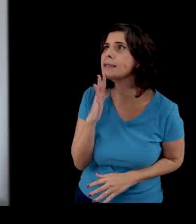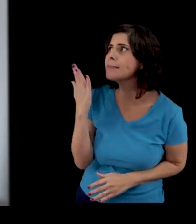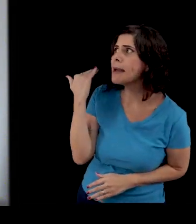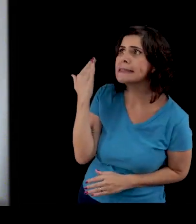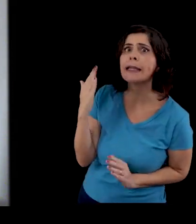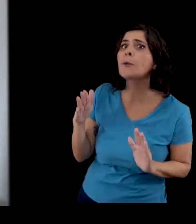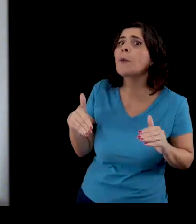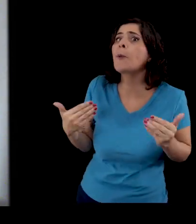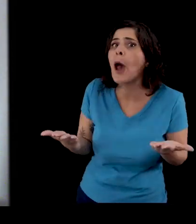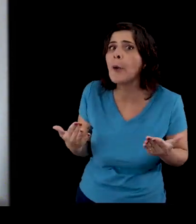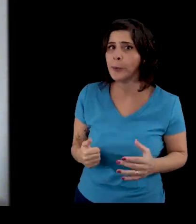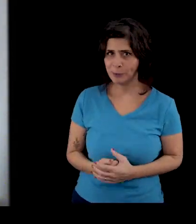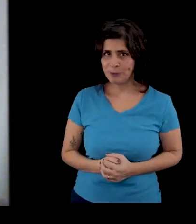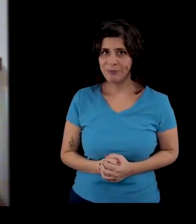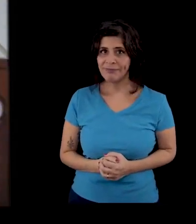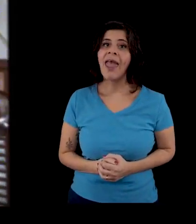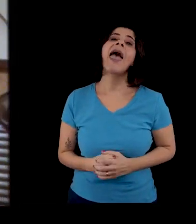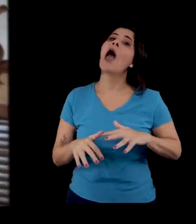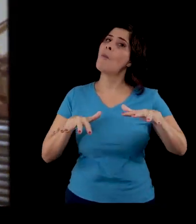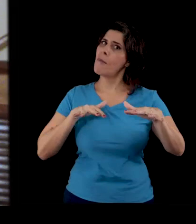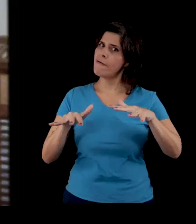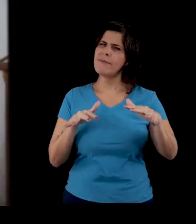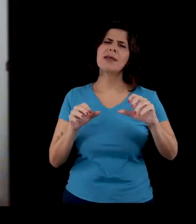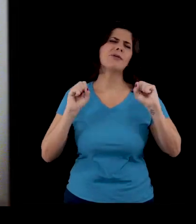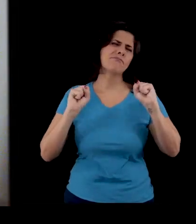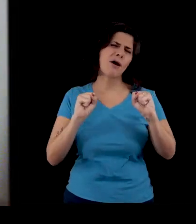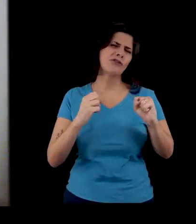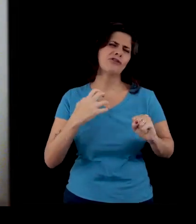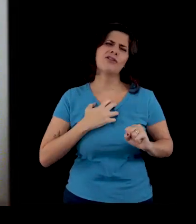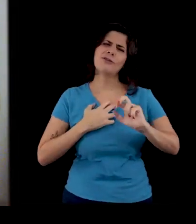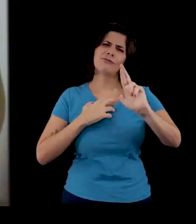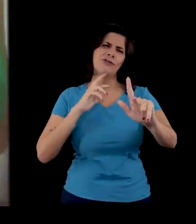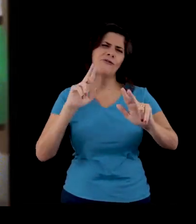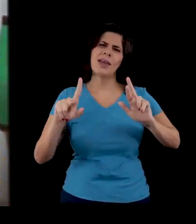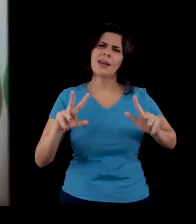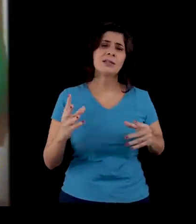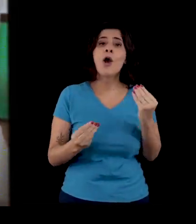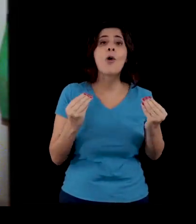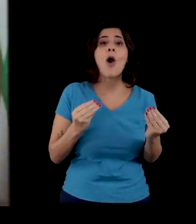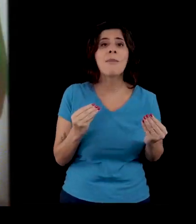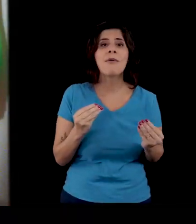um movimento que dá para a gente usar de várias formas diferentes, a flor.